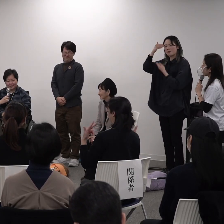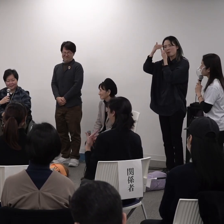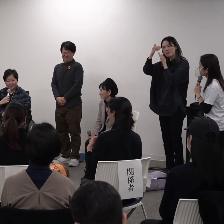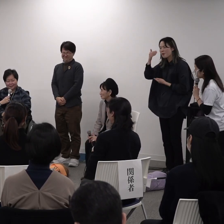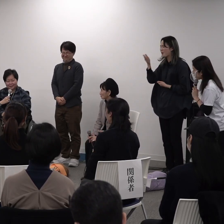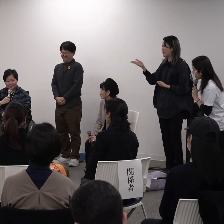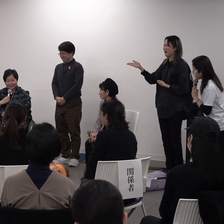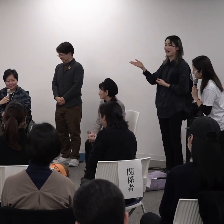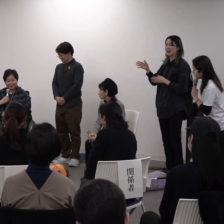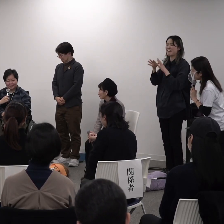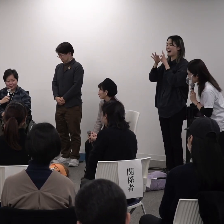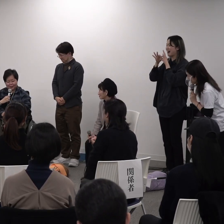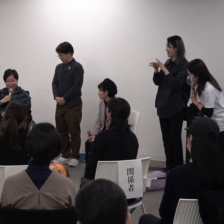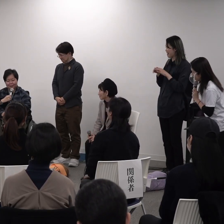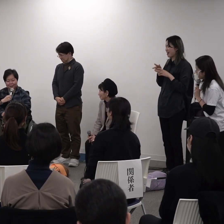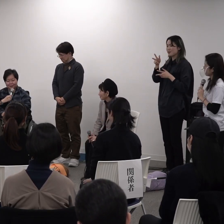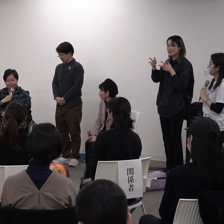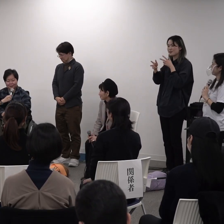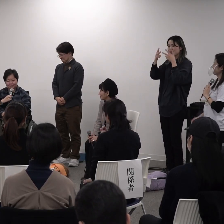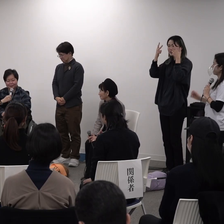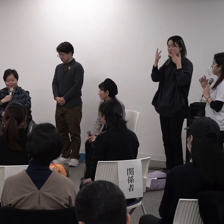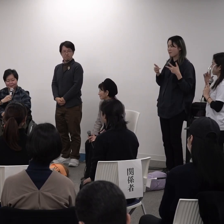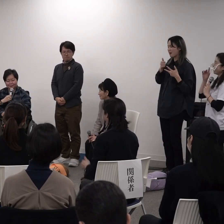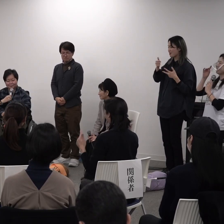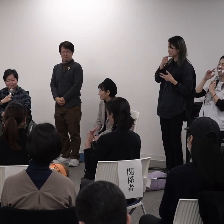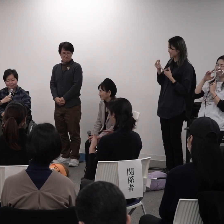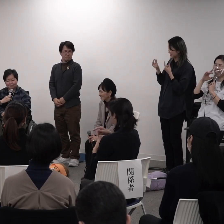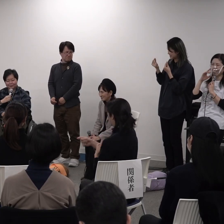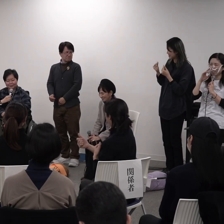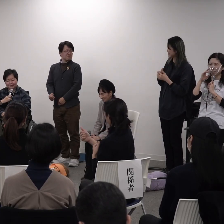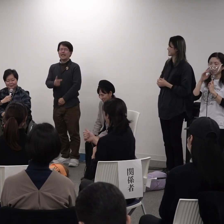橋爪）スターバックスめぐり、好きですよね 佐藤）大好きです